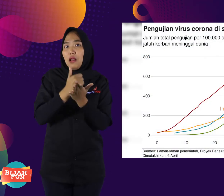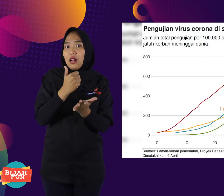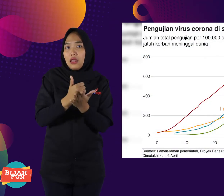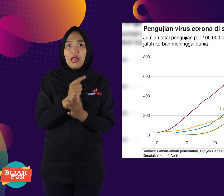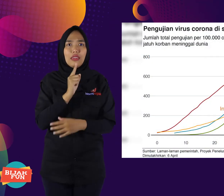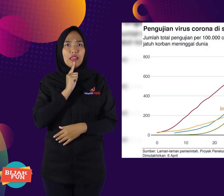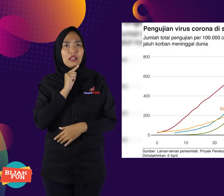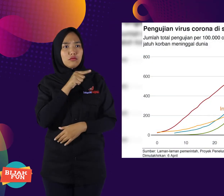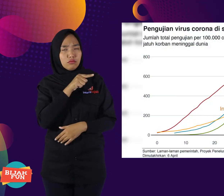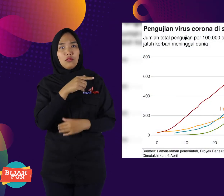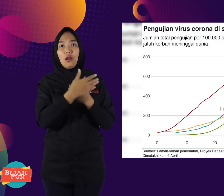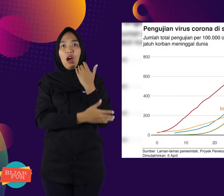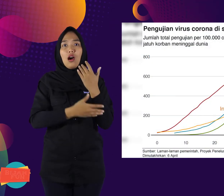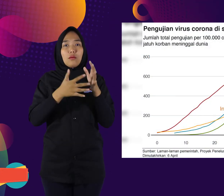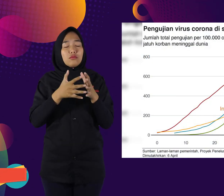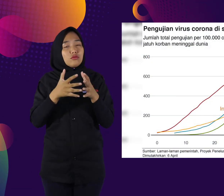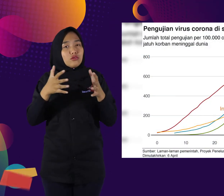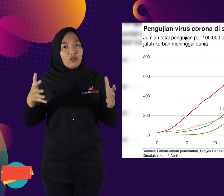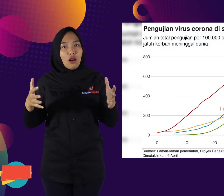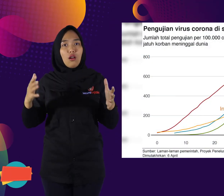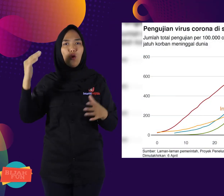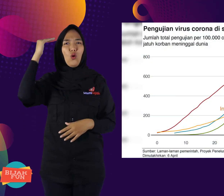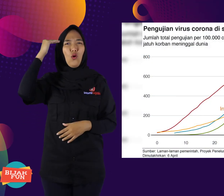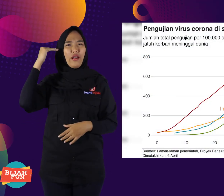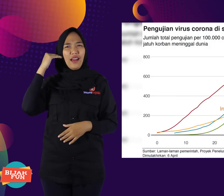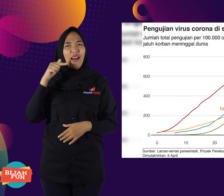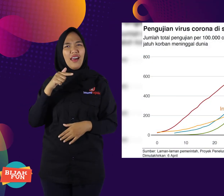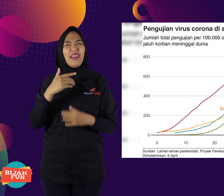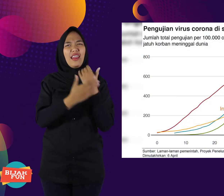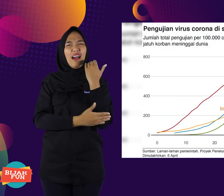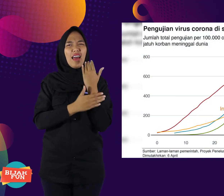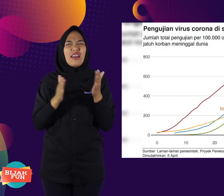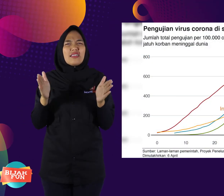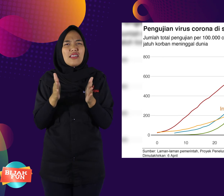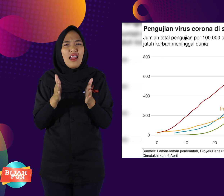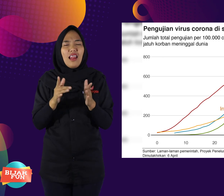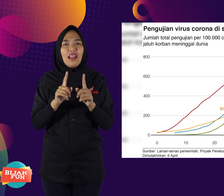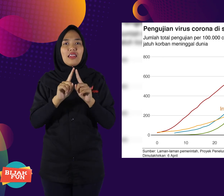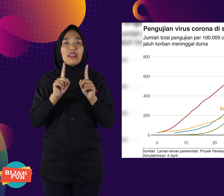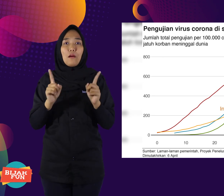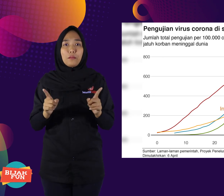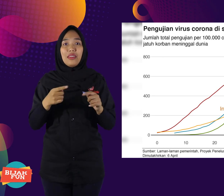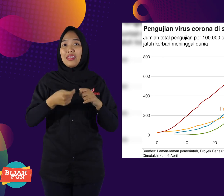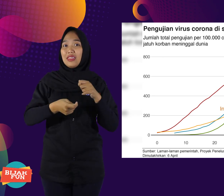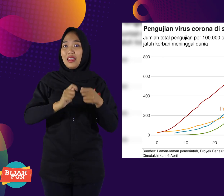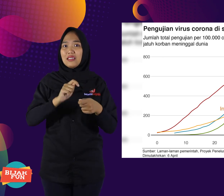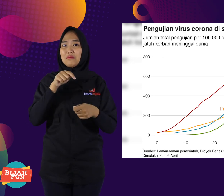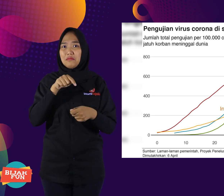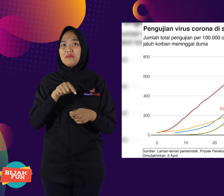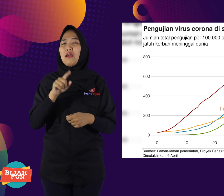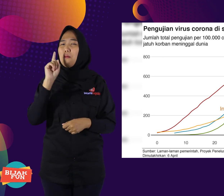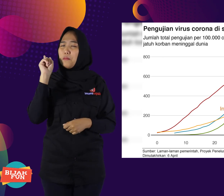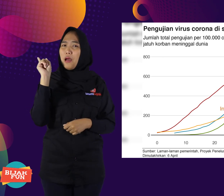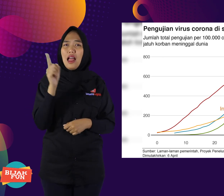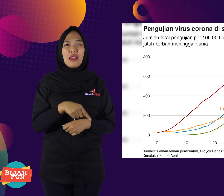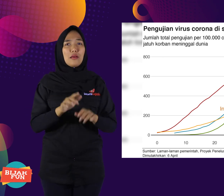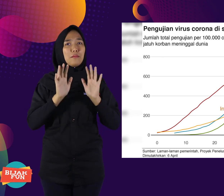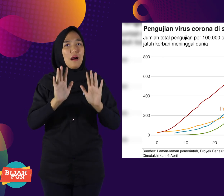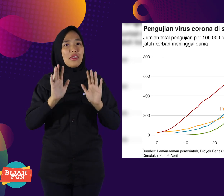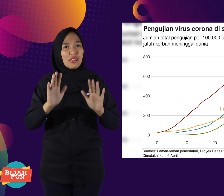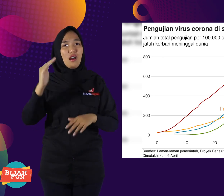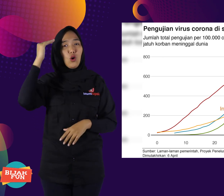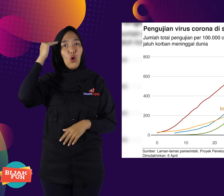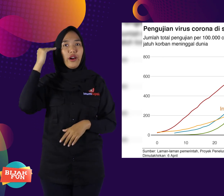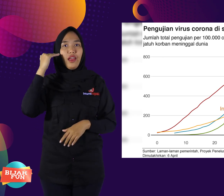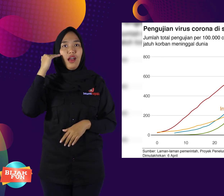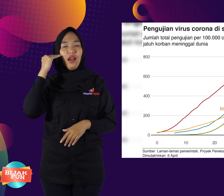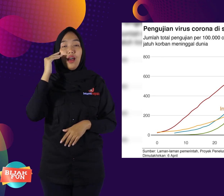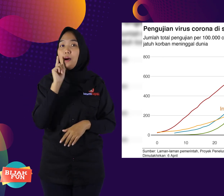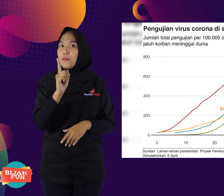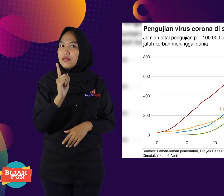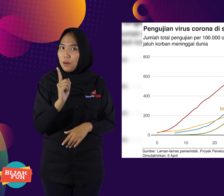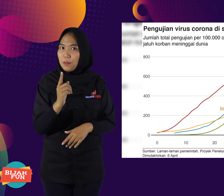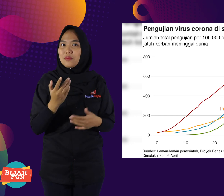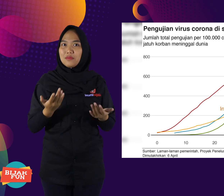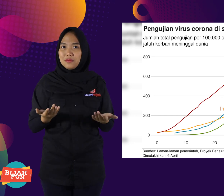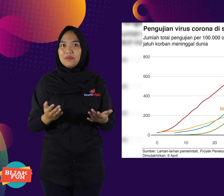Luas Inggris lebih besar, daripada Korea lebih kecil, tapi tes paling banyak di Korea,